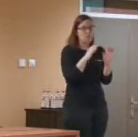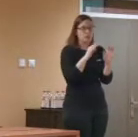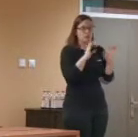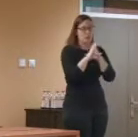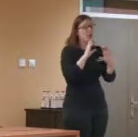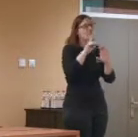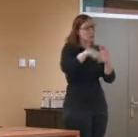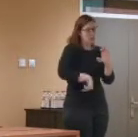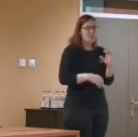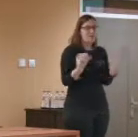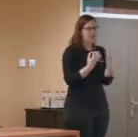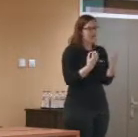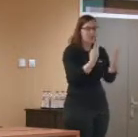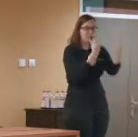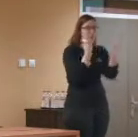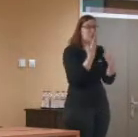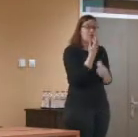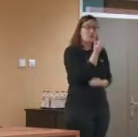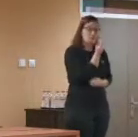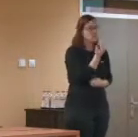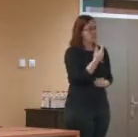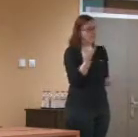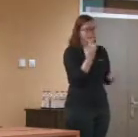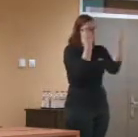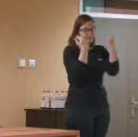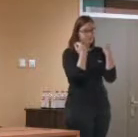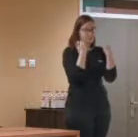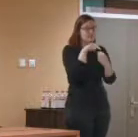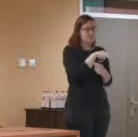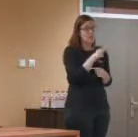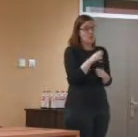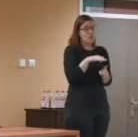Este sería el contexto político que yo situaría en toda esta etapa,